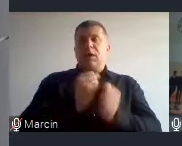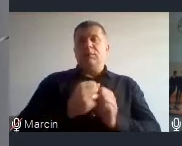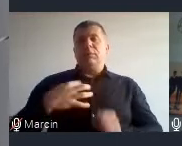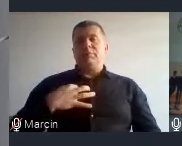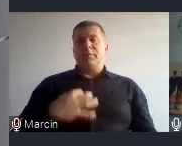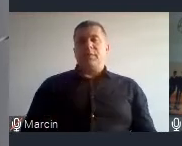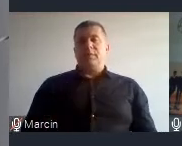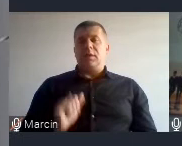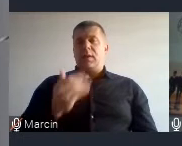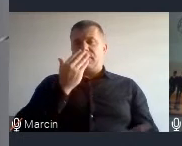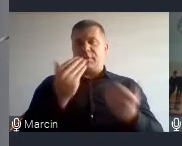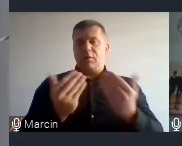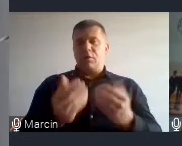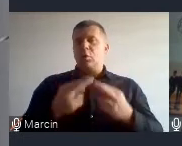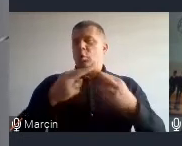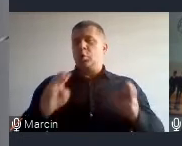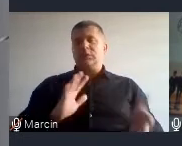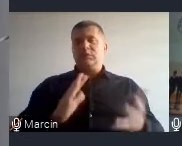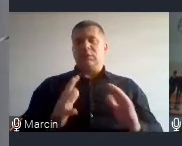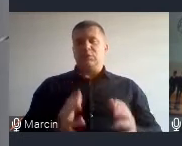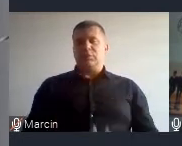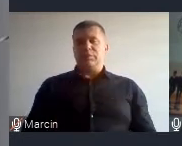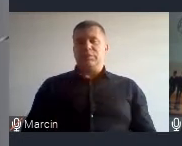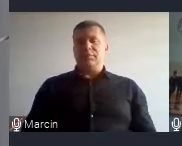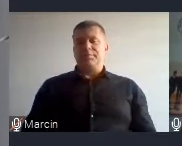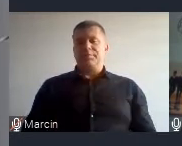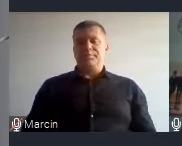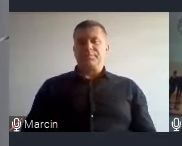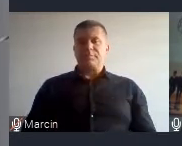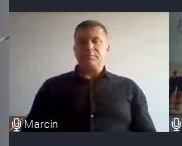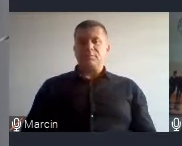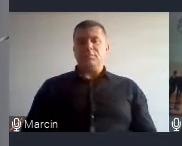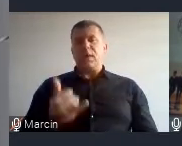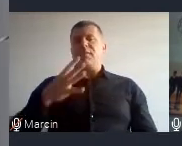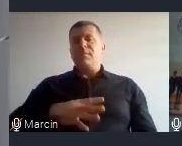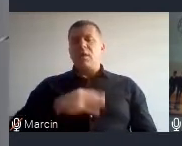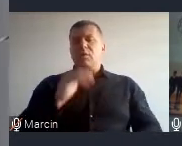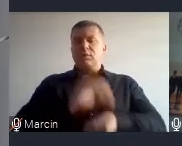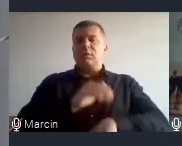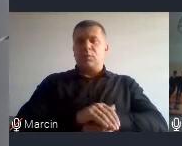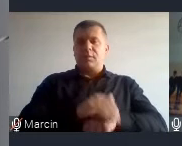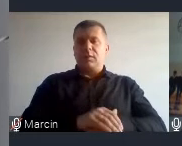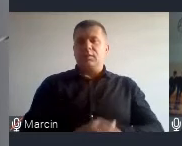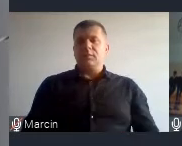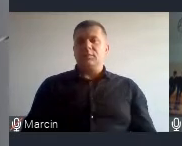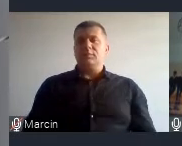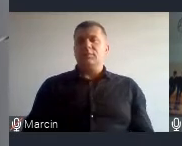które zależnie od tego jakim jesteśmy podmiotem: publicznym czy prywatnym, będzie wyglądało w różny sposób.